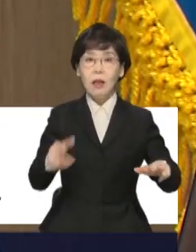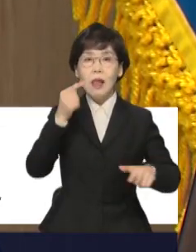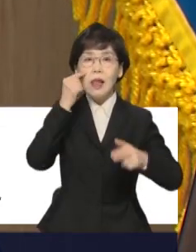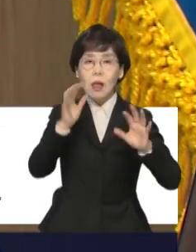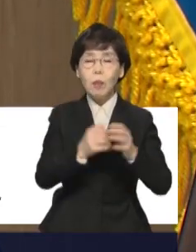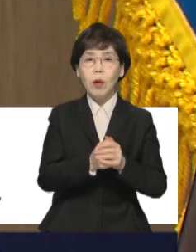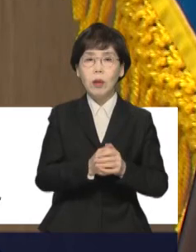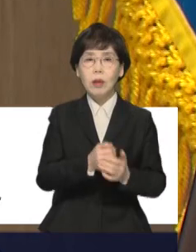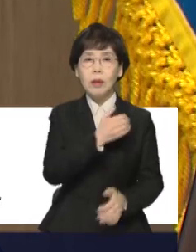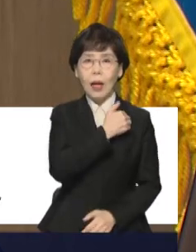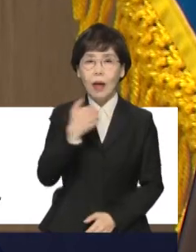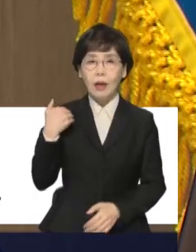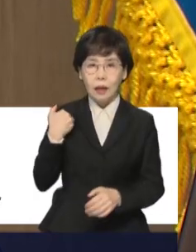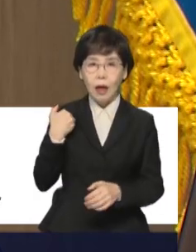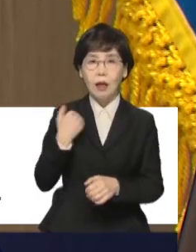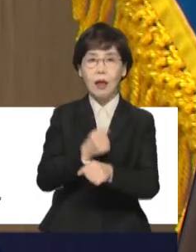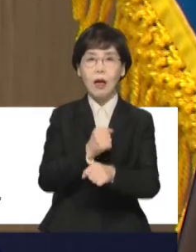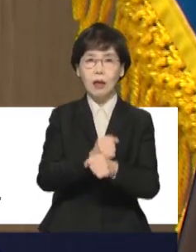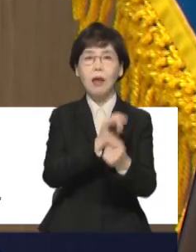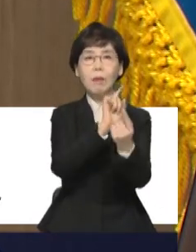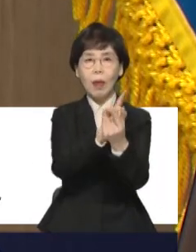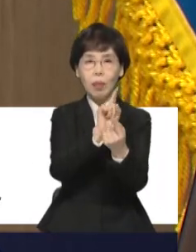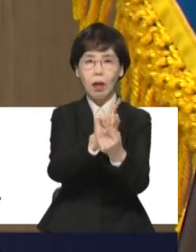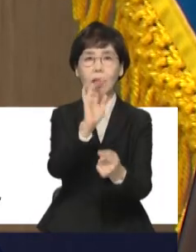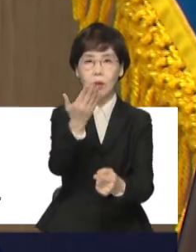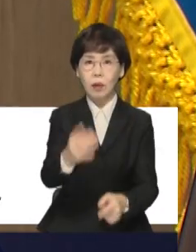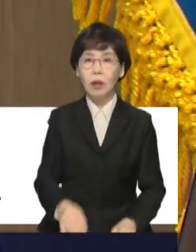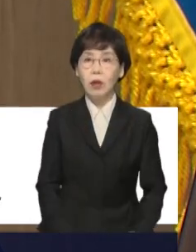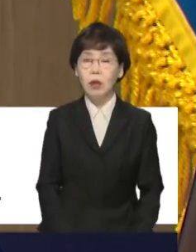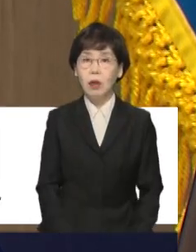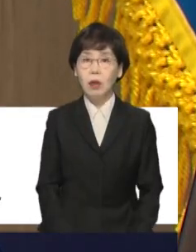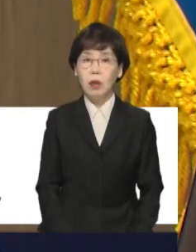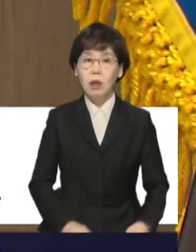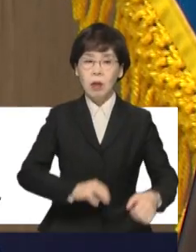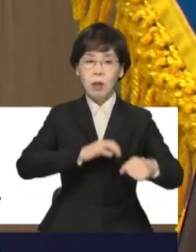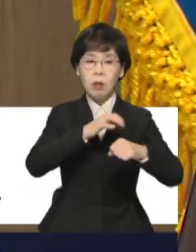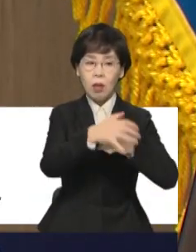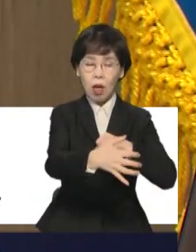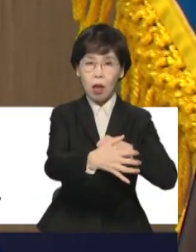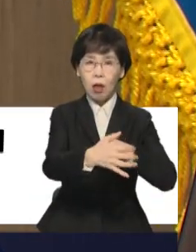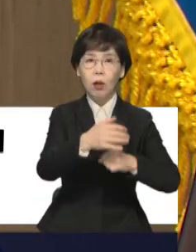자신 있게 대해야 합니다. 세계로 뻗어나가 최고의 기술과 경쟁력을